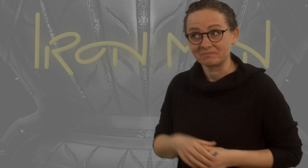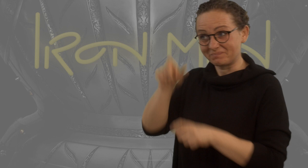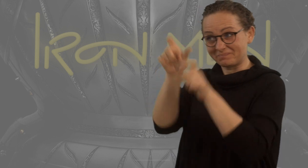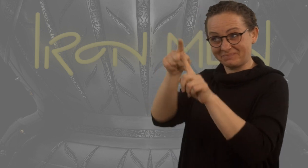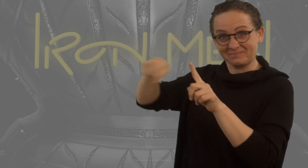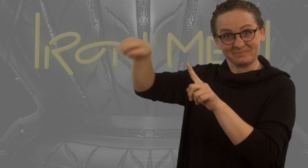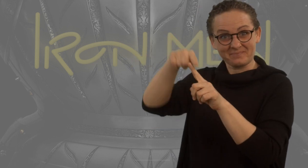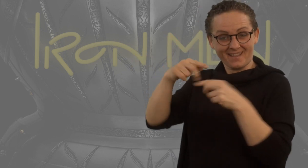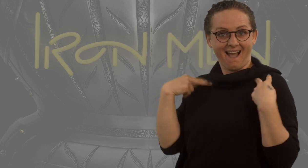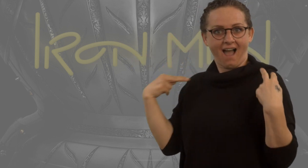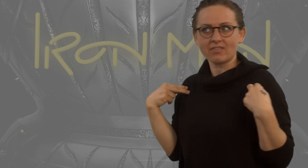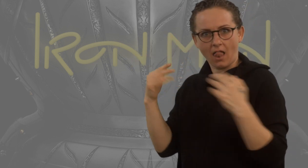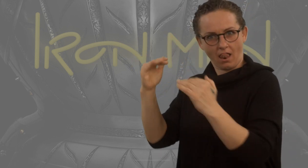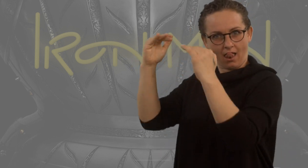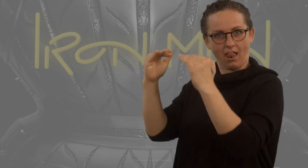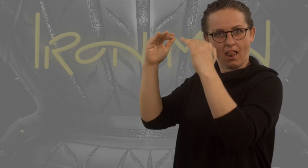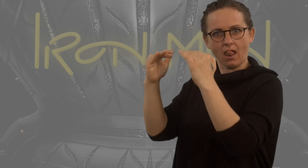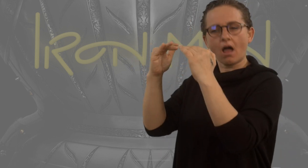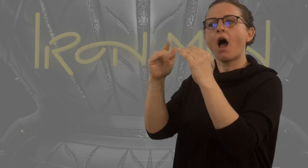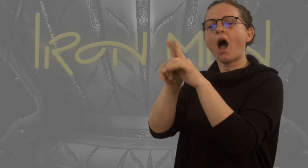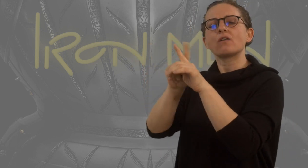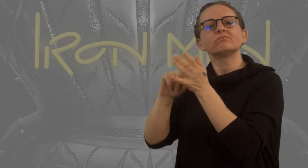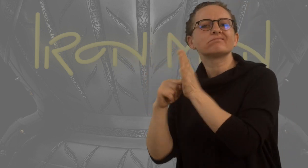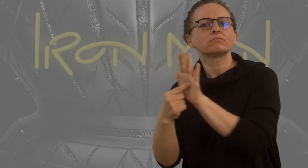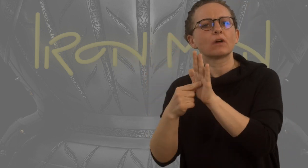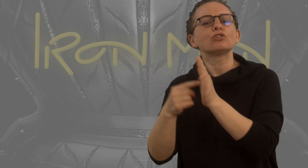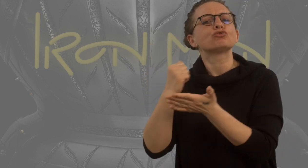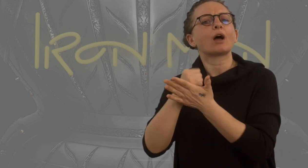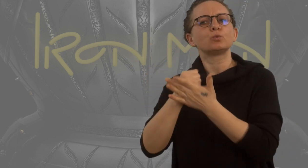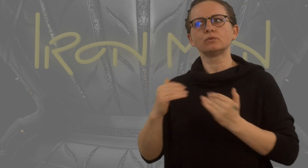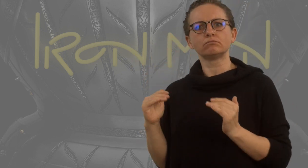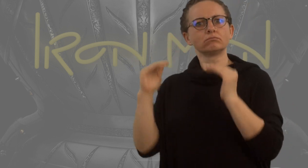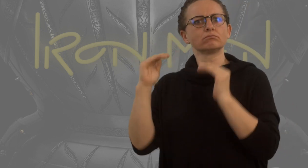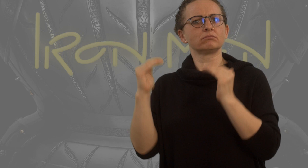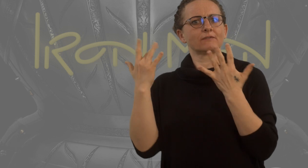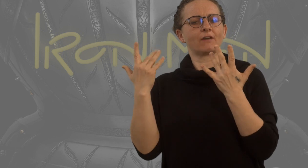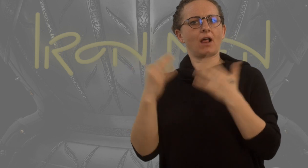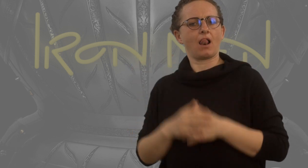Beim Hochadel war der Harnisch besonders als Statussymbol